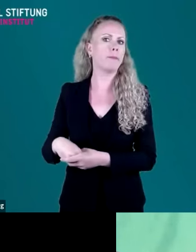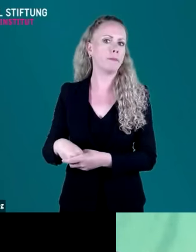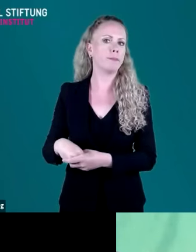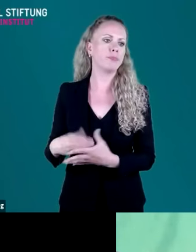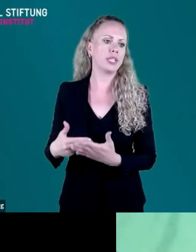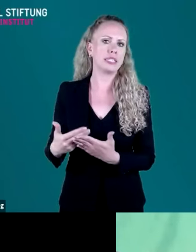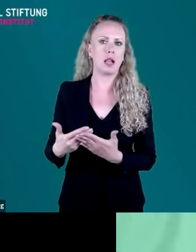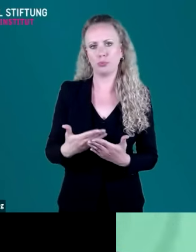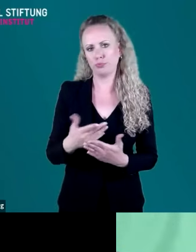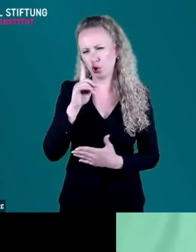Ja, vielen Dank.